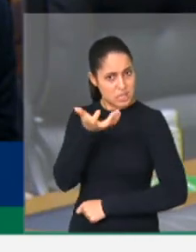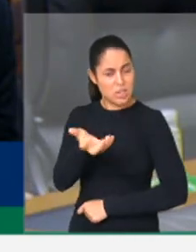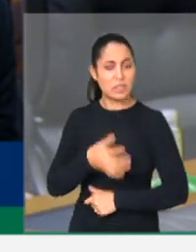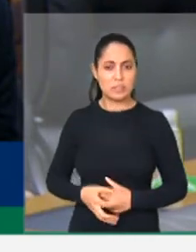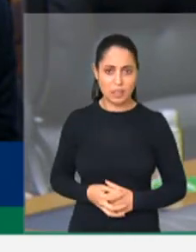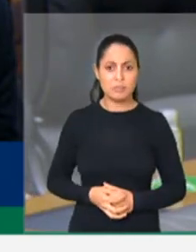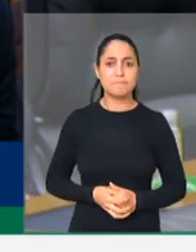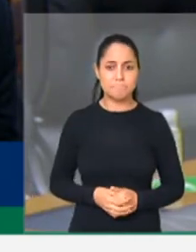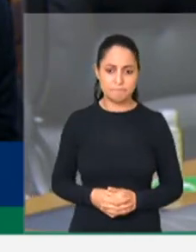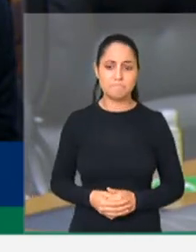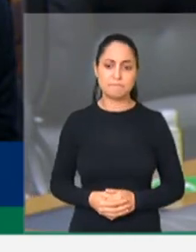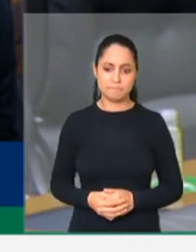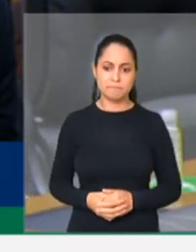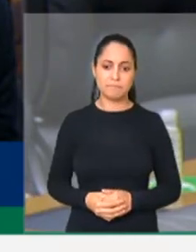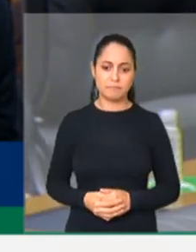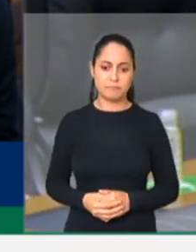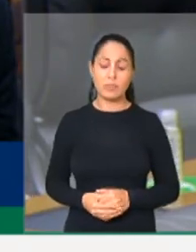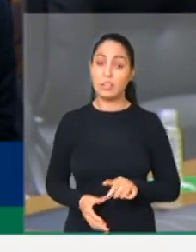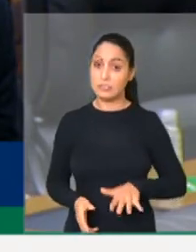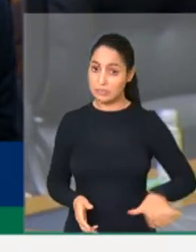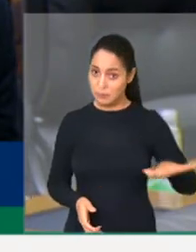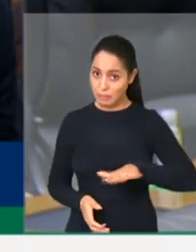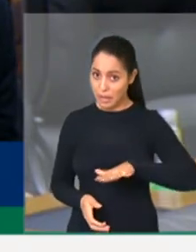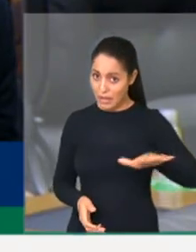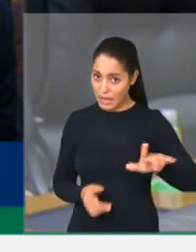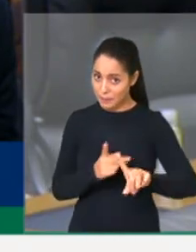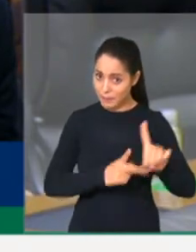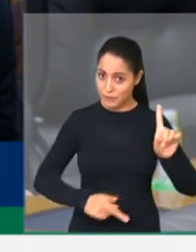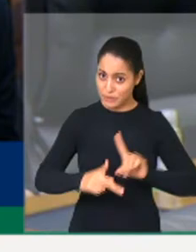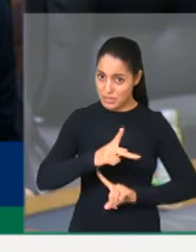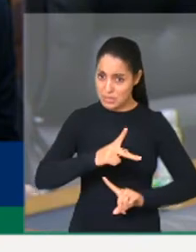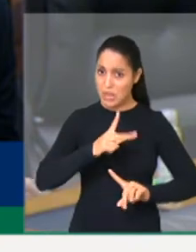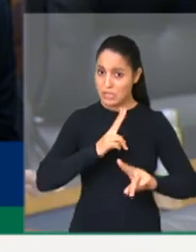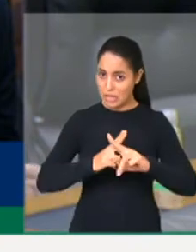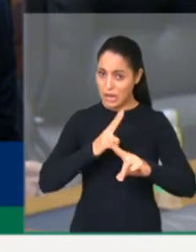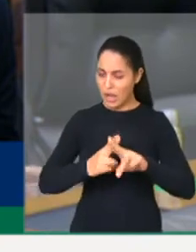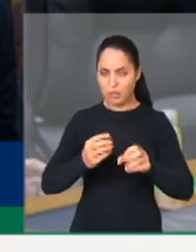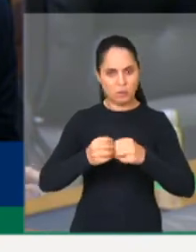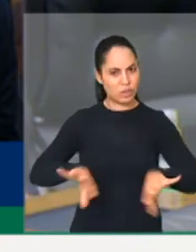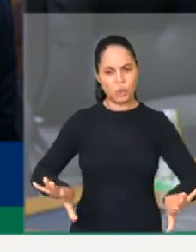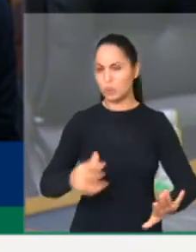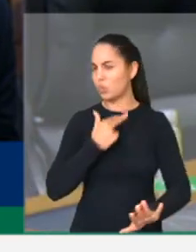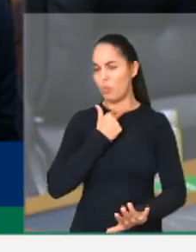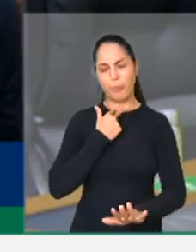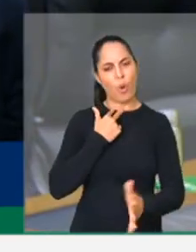DEFENDER O PATRIMÔNIO DO BRASIL. A CAIXA ECONÔMICA FEDERAL QUE É UM BANCO DE FOMENTO DE DESENVOLVIMENTO E QUE O BRASIL ESTÁ FAZENDO TUDO ÀS AVESSAS. E QUANDO NÓ